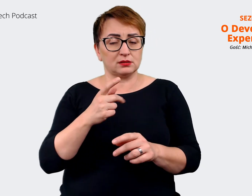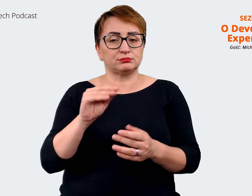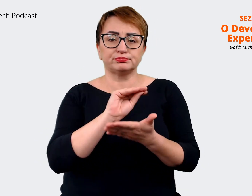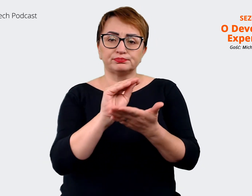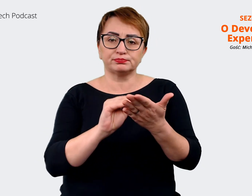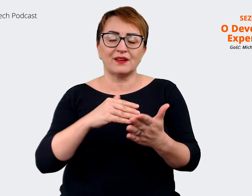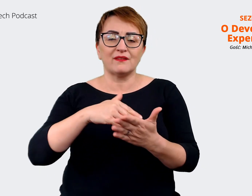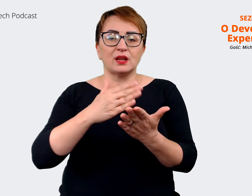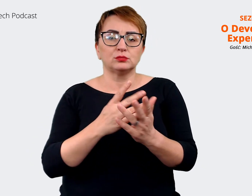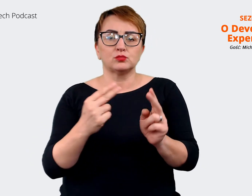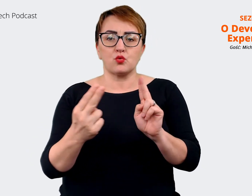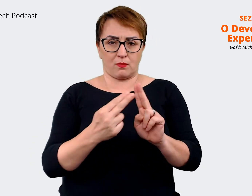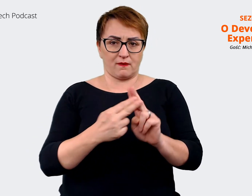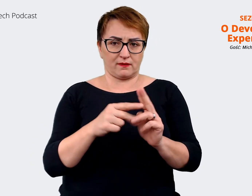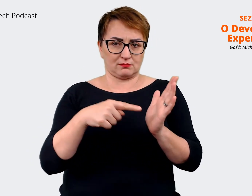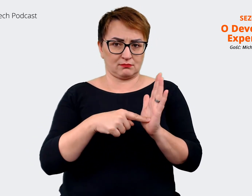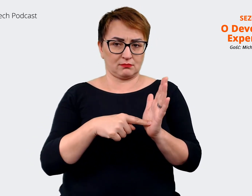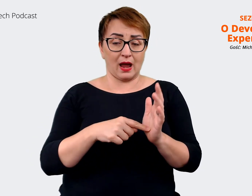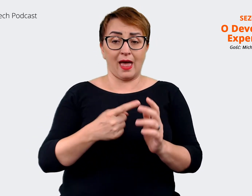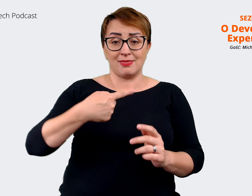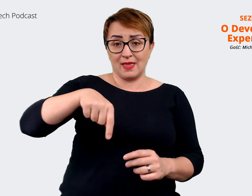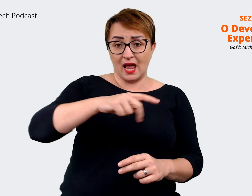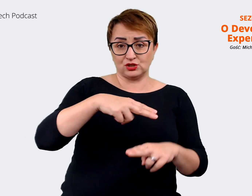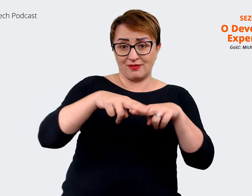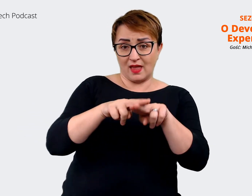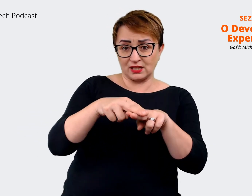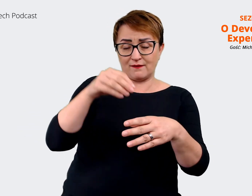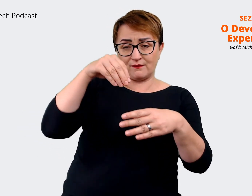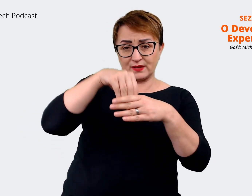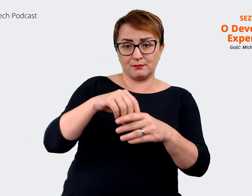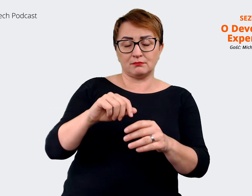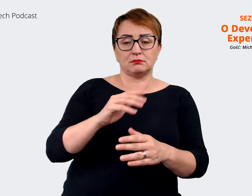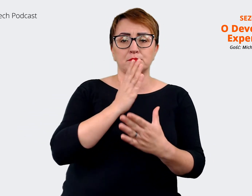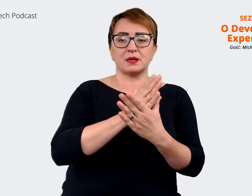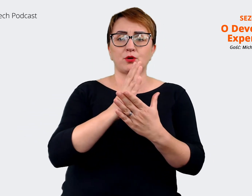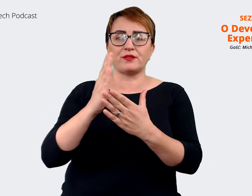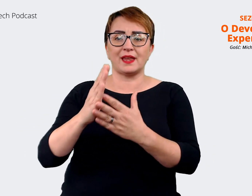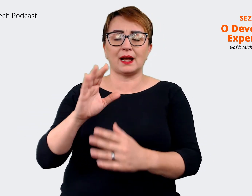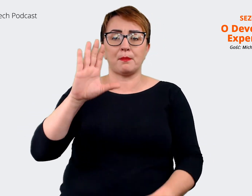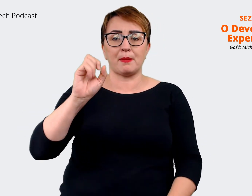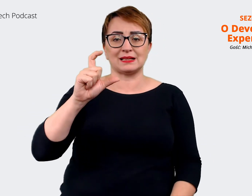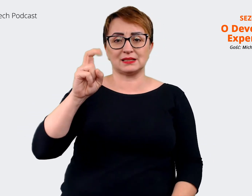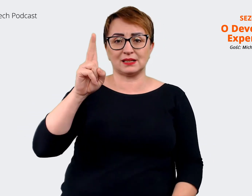kontraktu, co w przypadku naszych narzędzi mamy np. taką bibliotekę do backendu, która się się